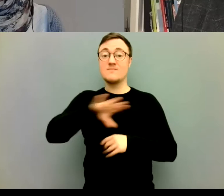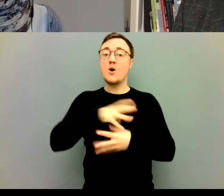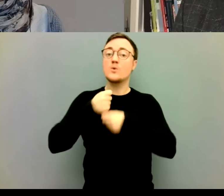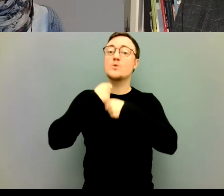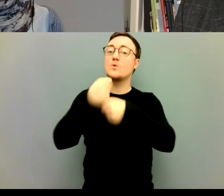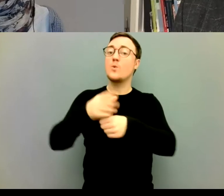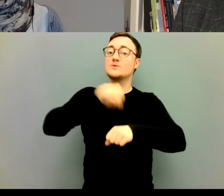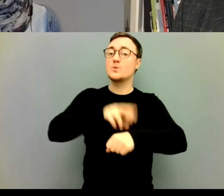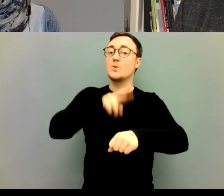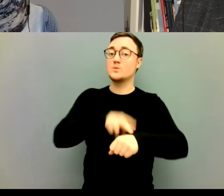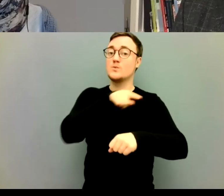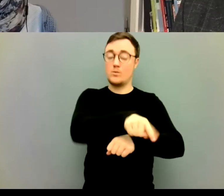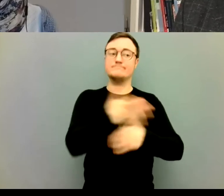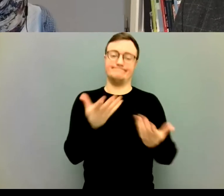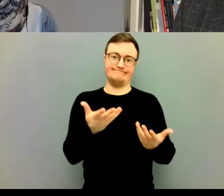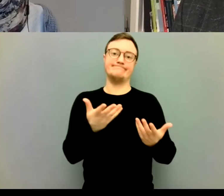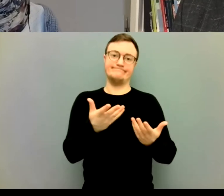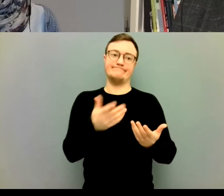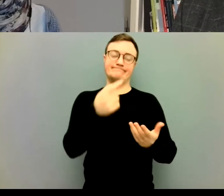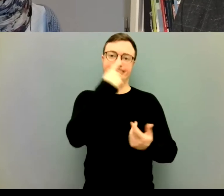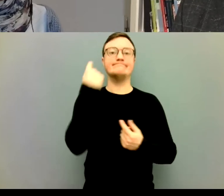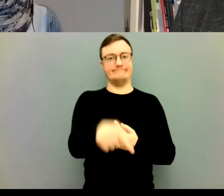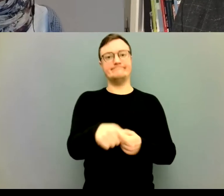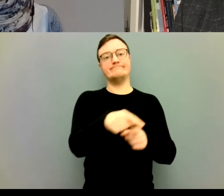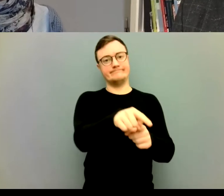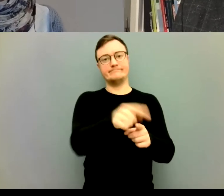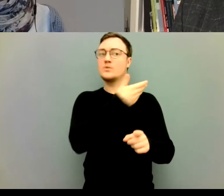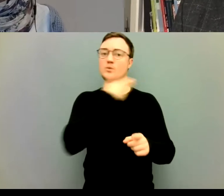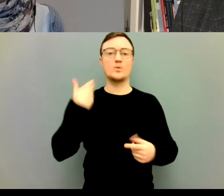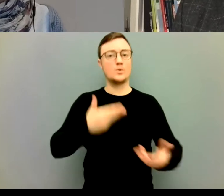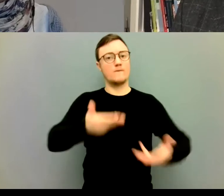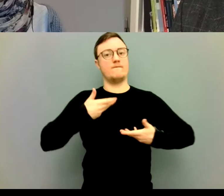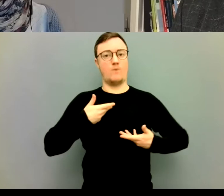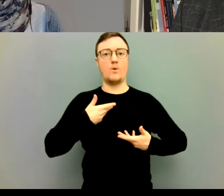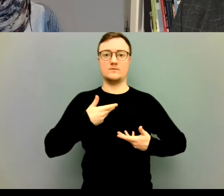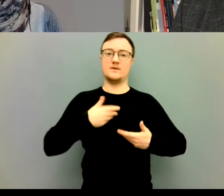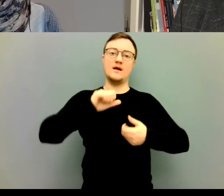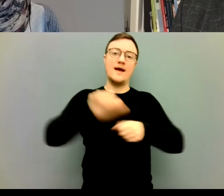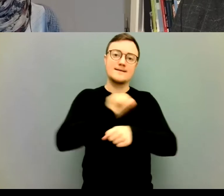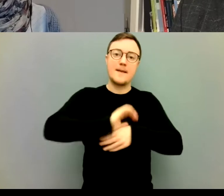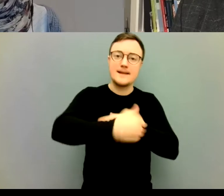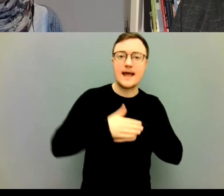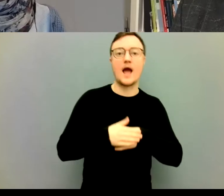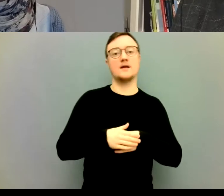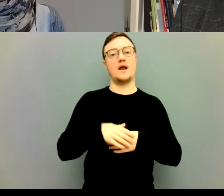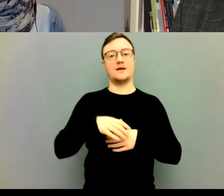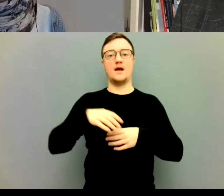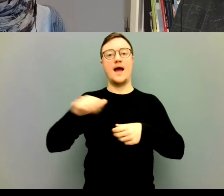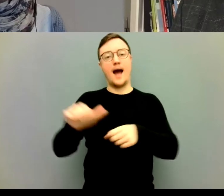När det gäller personer med kroniska sjukdomar har det bland annat inneburit- att man inte fått nödvändig rehabilitering och habilitering.